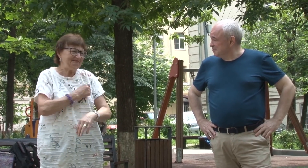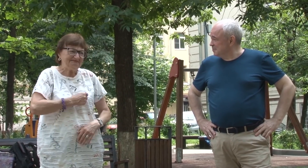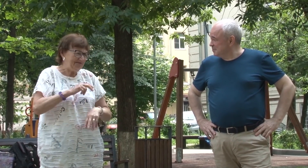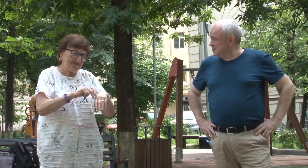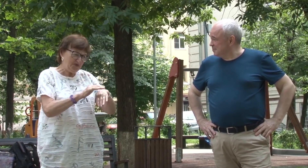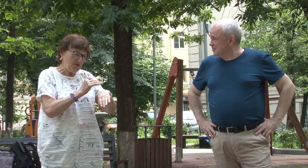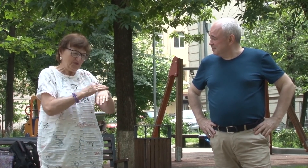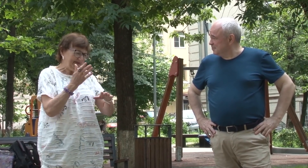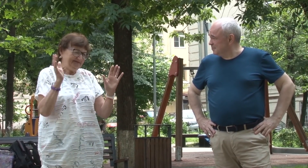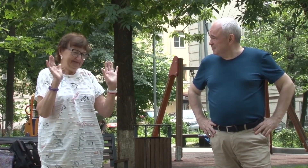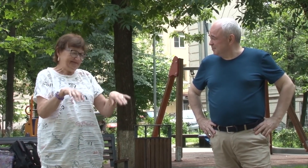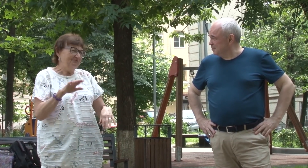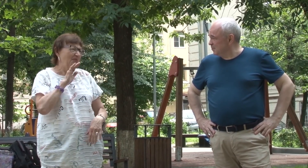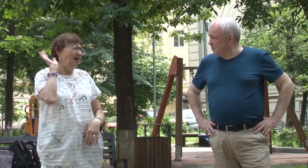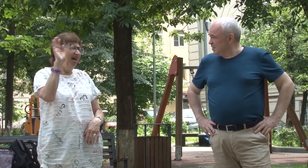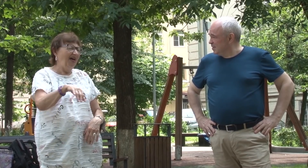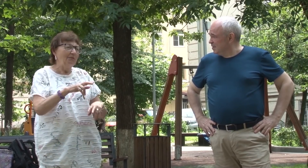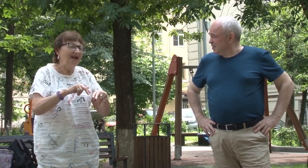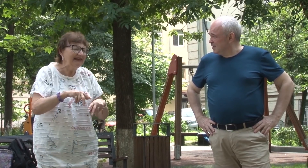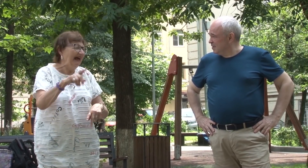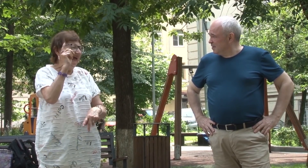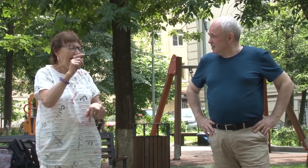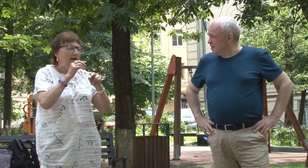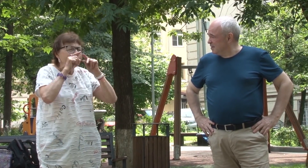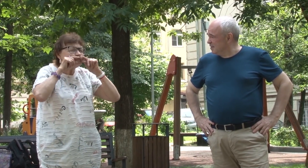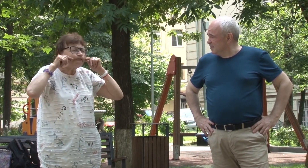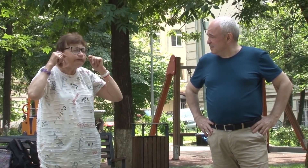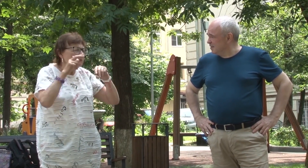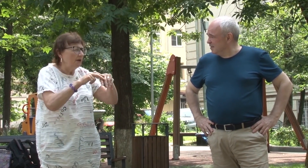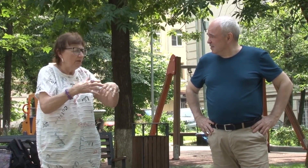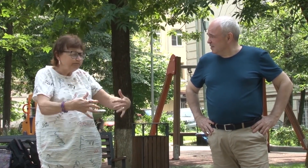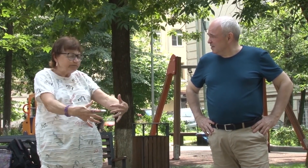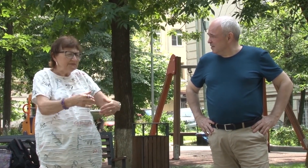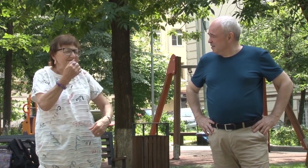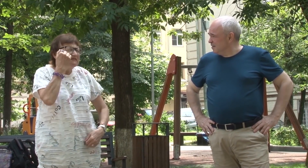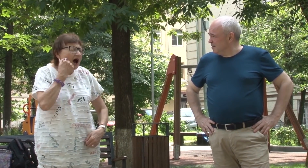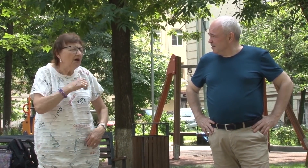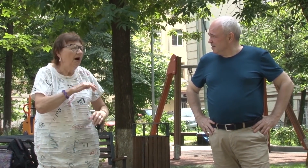Доброй была милиция. И маму не обижала: иди-иди. Был старый милиционер, с усами и брюхом,